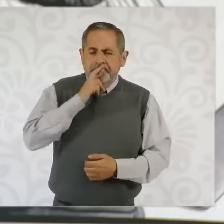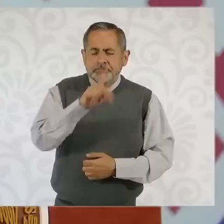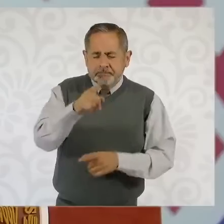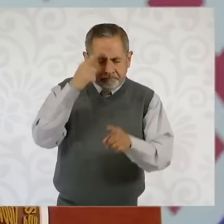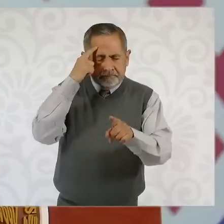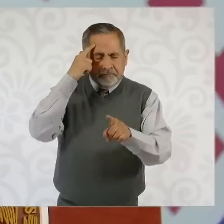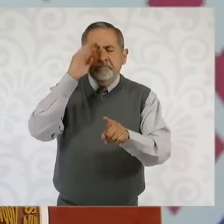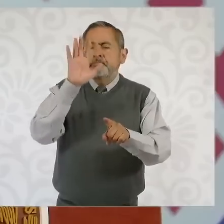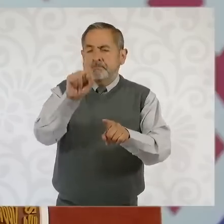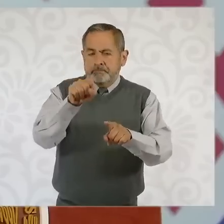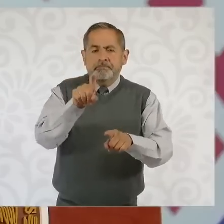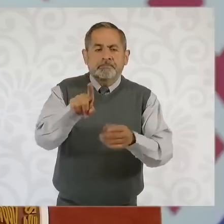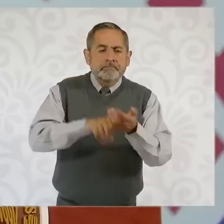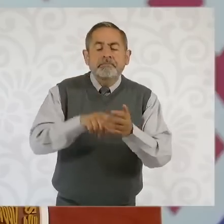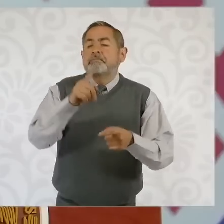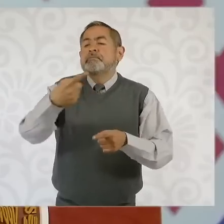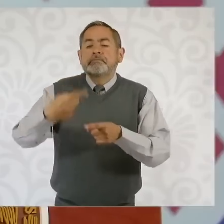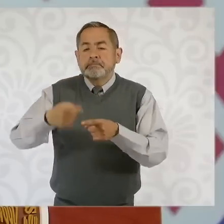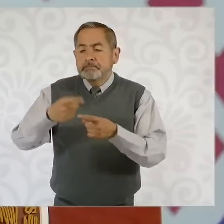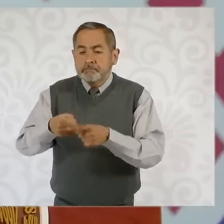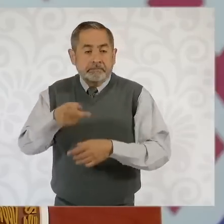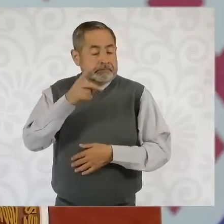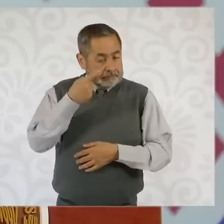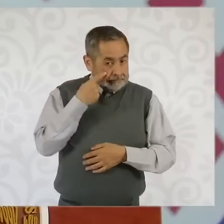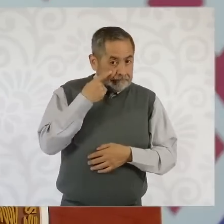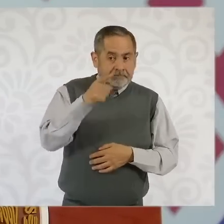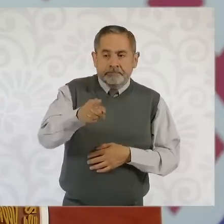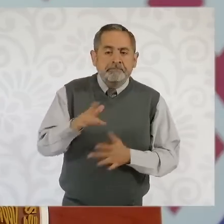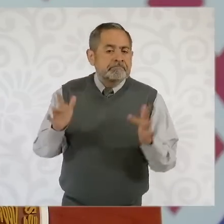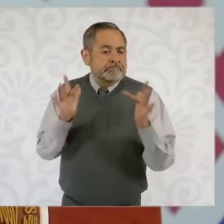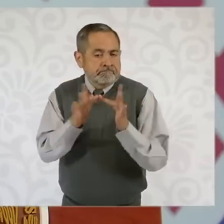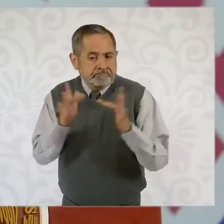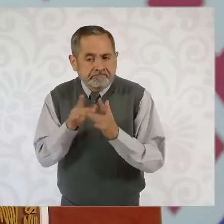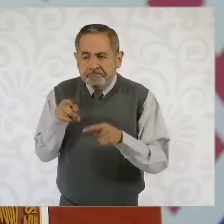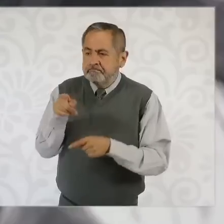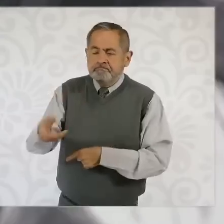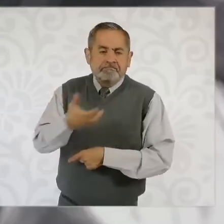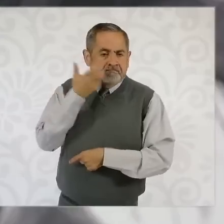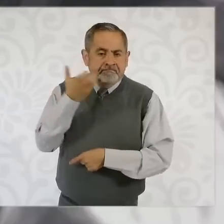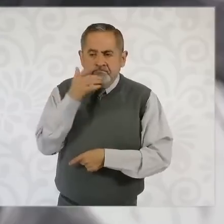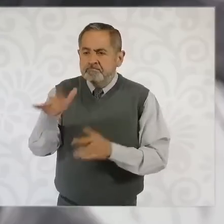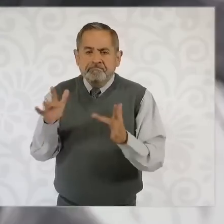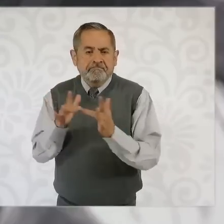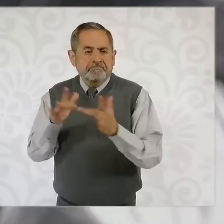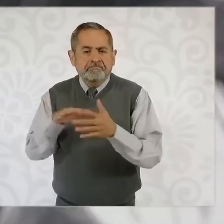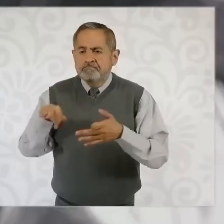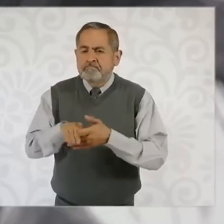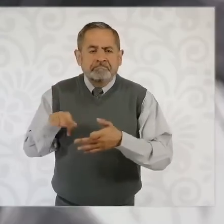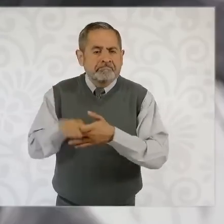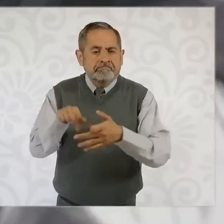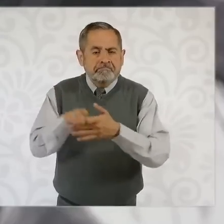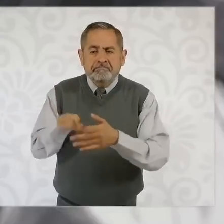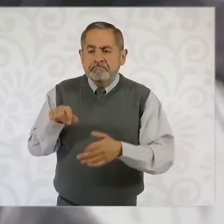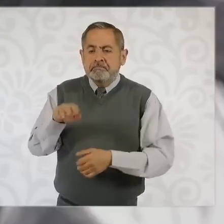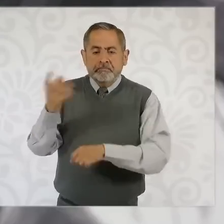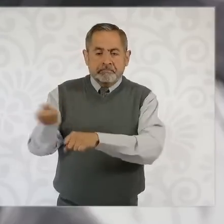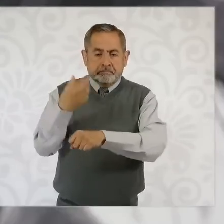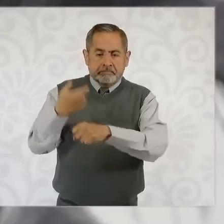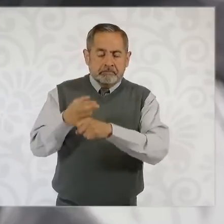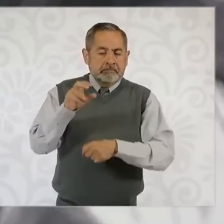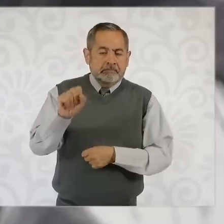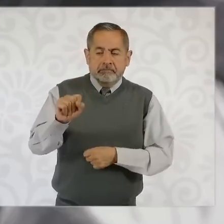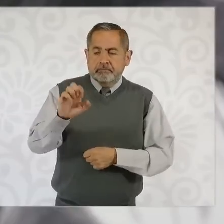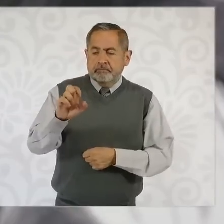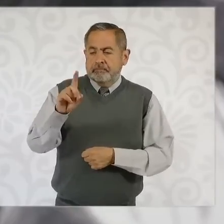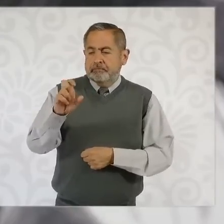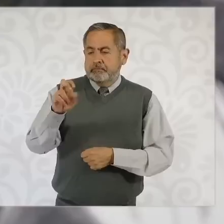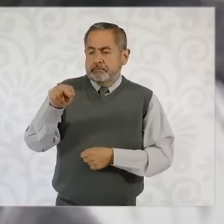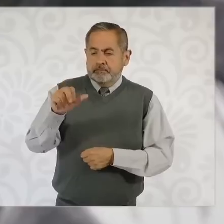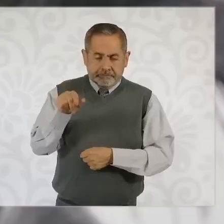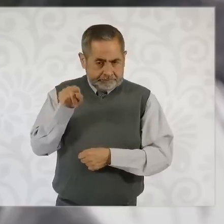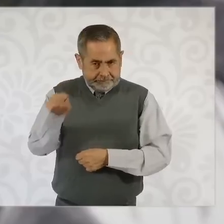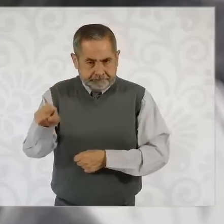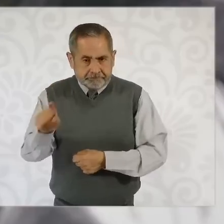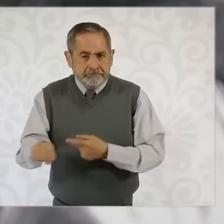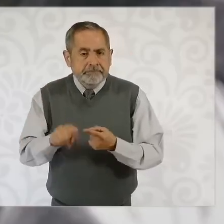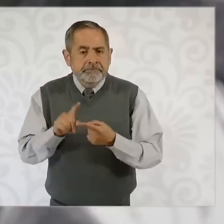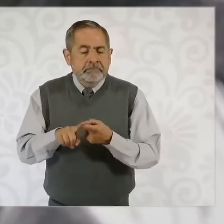estaría han tenido comunicación normalmente tiene comunicación eh la secretaría de la defensa eh con